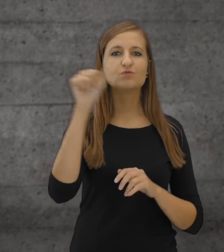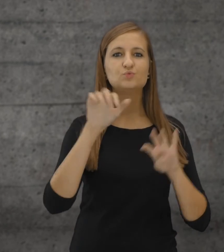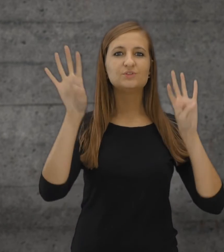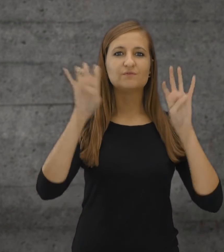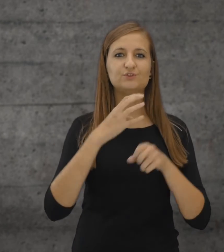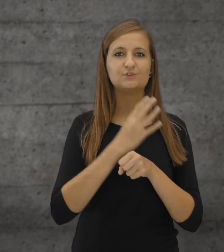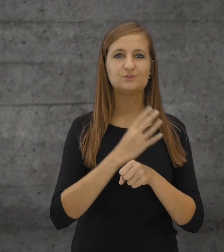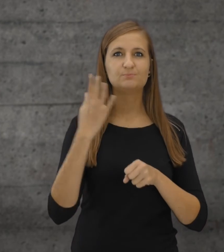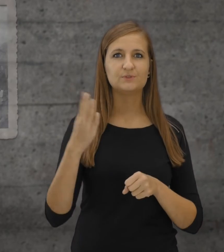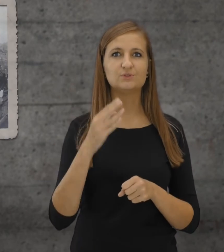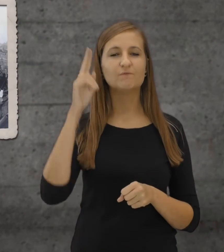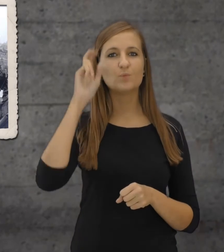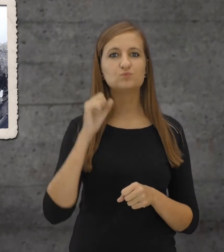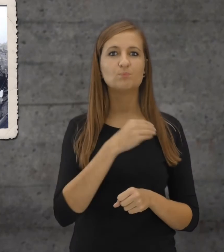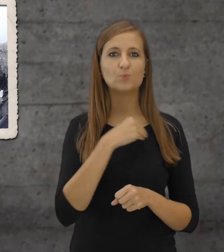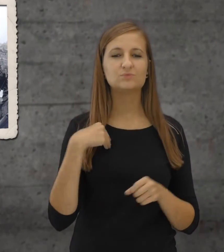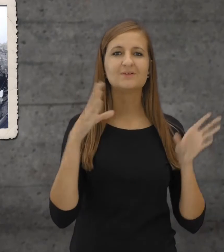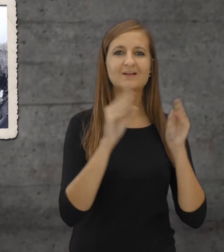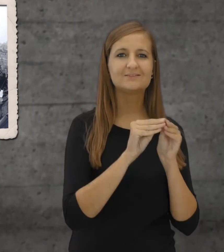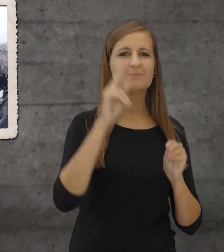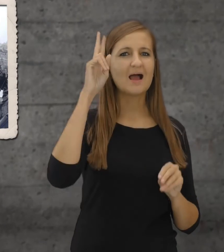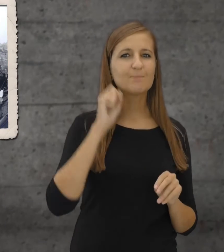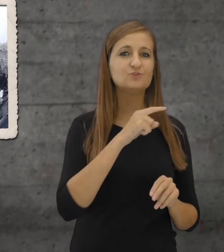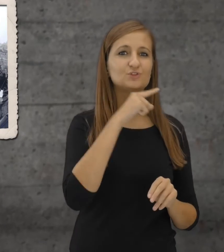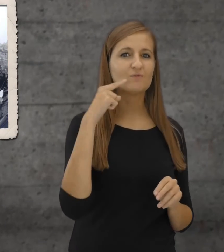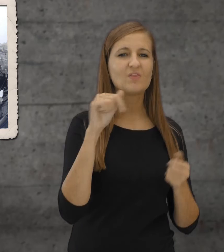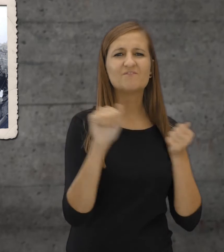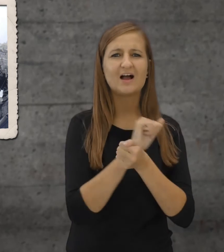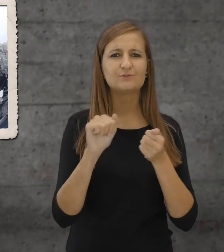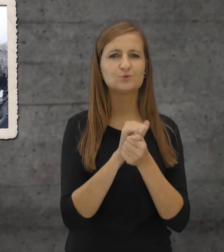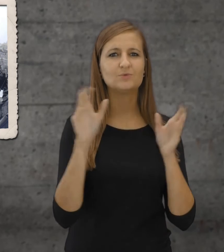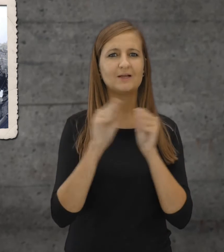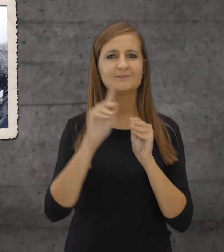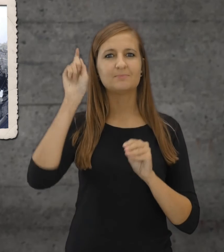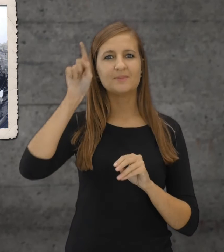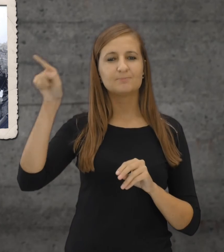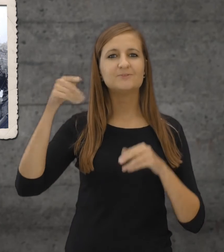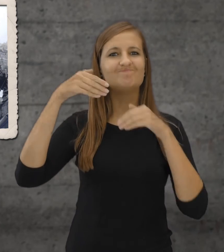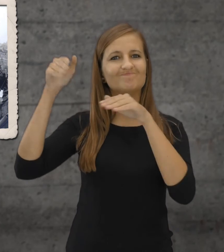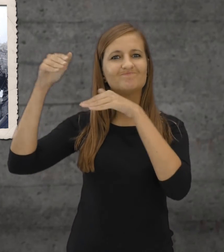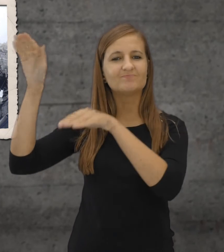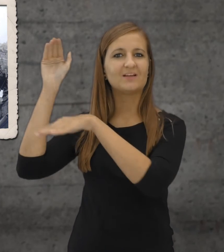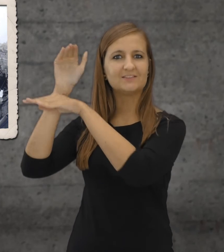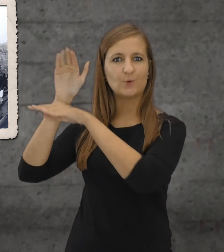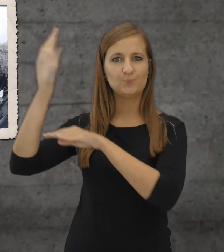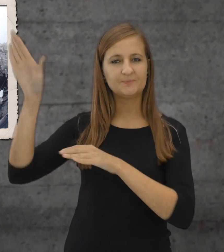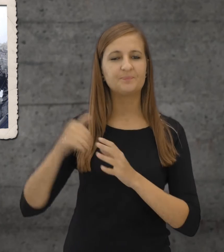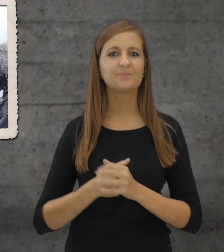W 1945 roku Wojsko Polskie razem z Armią Czerwoną walczyło z Niemcami i spychało ich coraz bardziej na zachód.